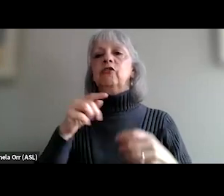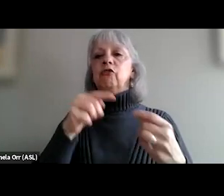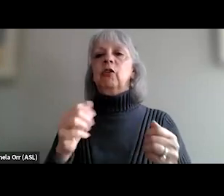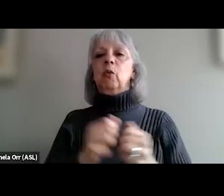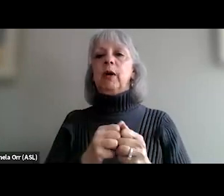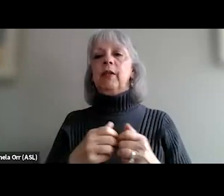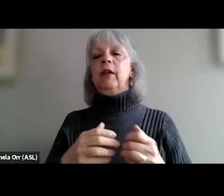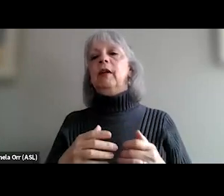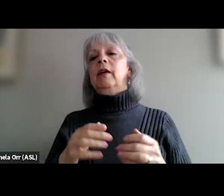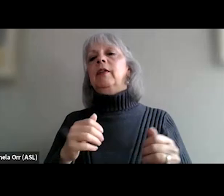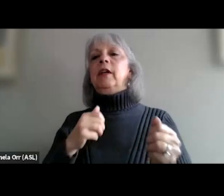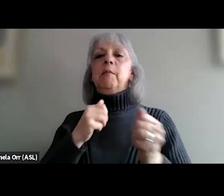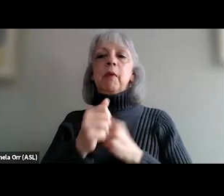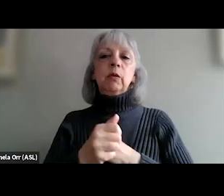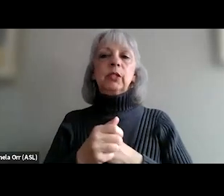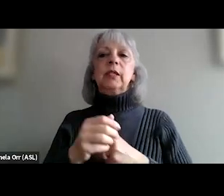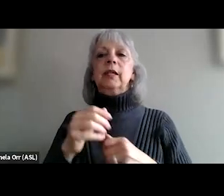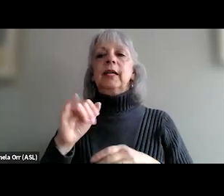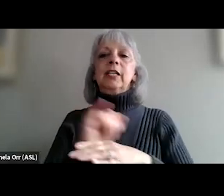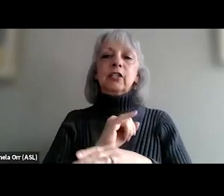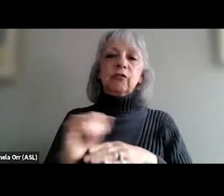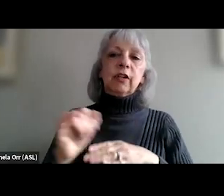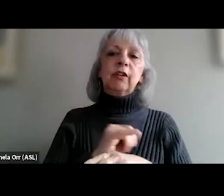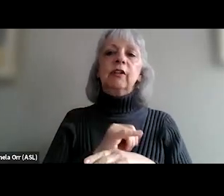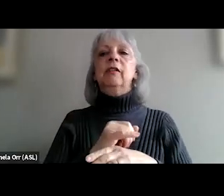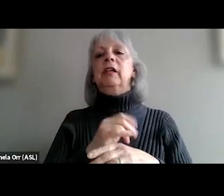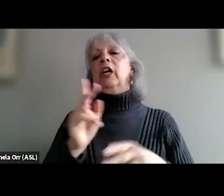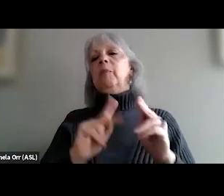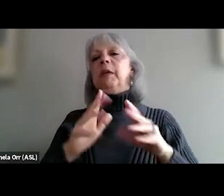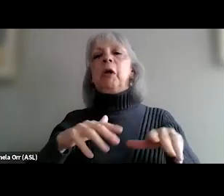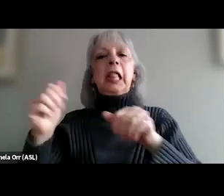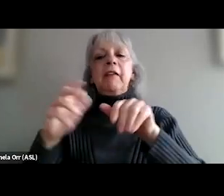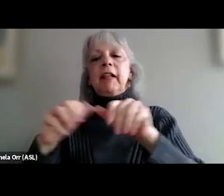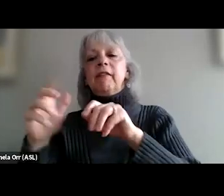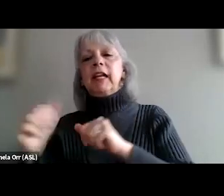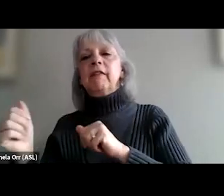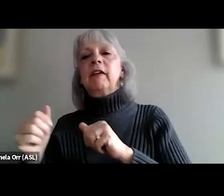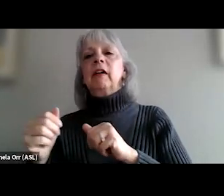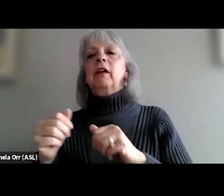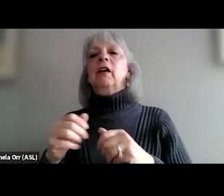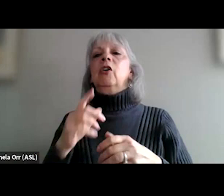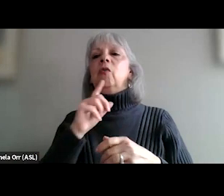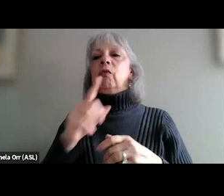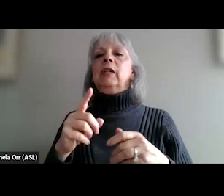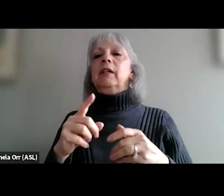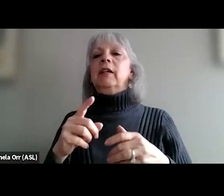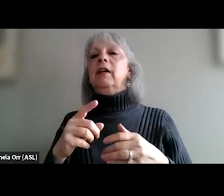que sufren la desindustrialización y la despoblación. Tenemos inequidades raciales marcadas y crecientes